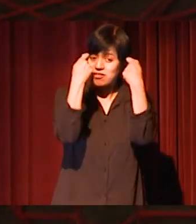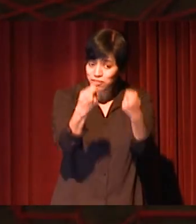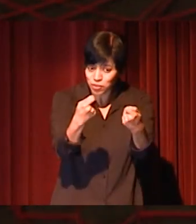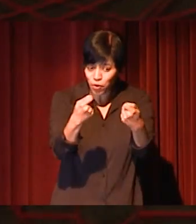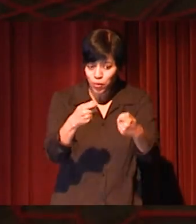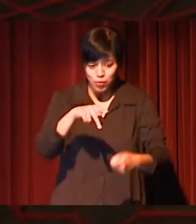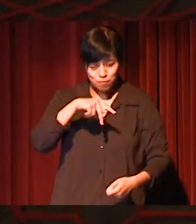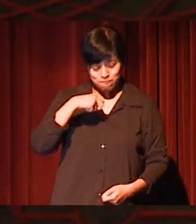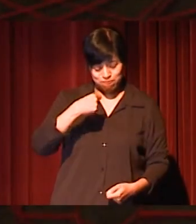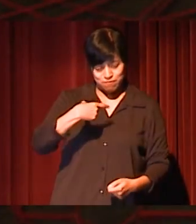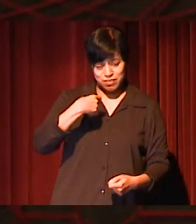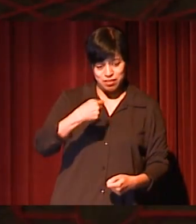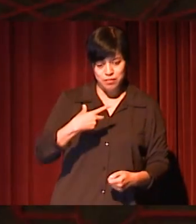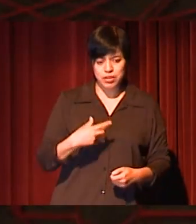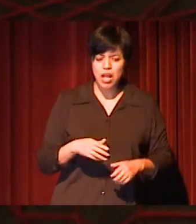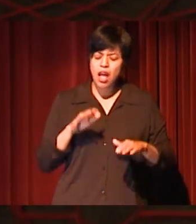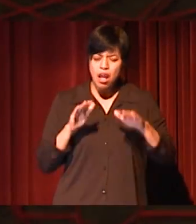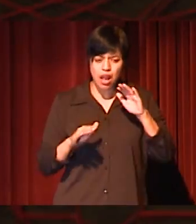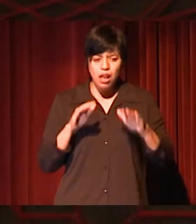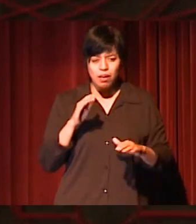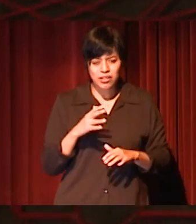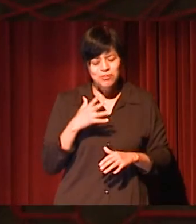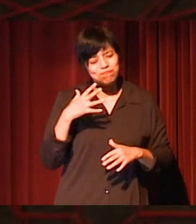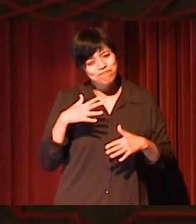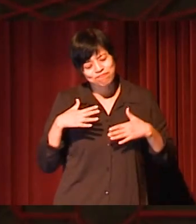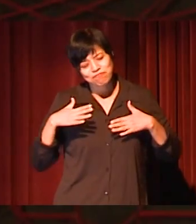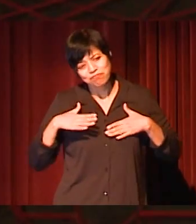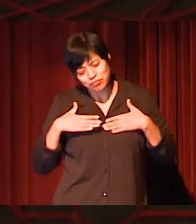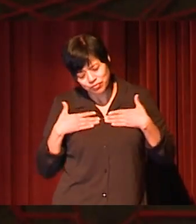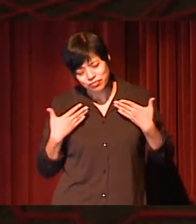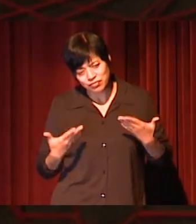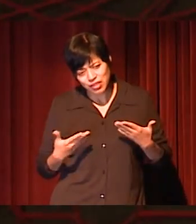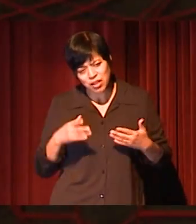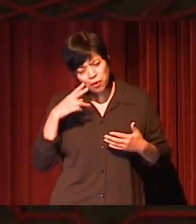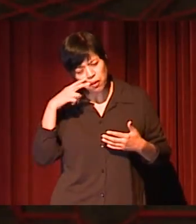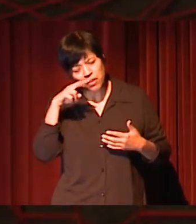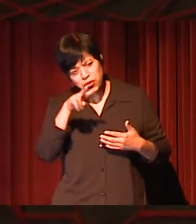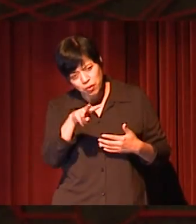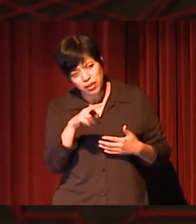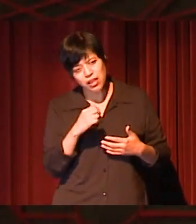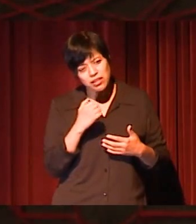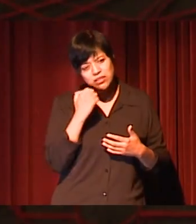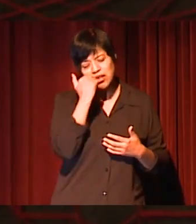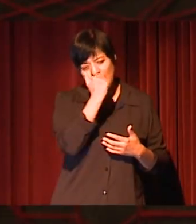Y a veces te frustras, cuando ves que se quieren rendir. Cuando llega uno y te dice: